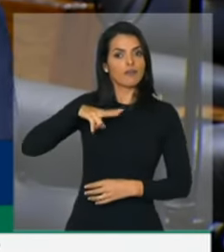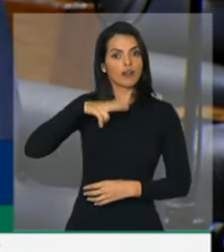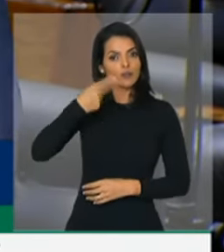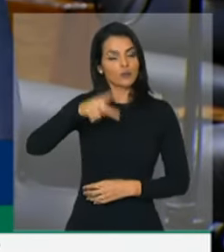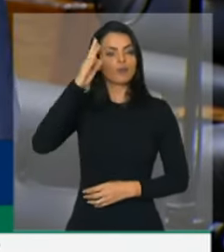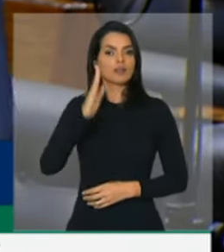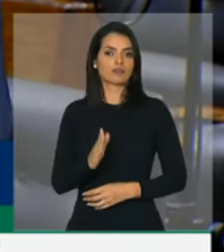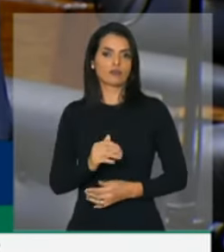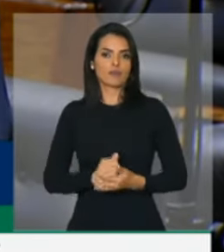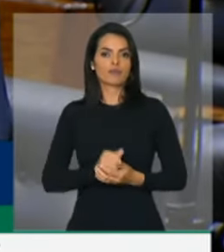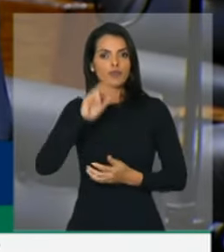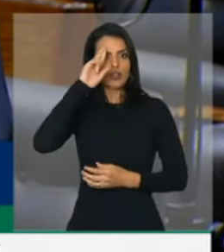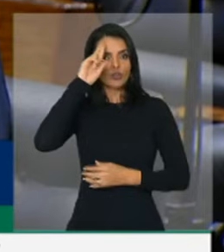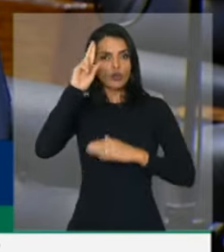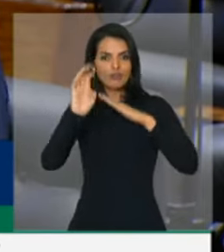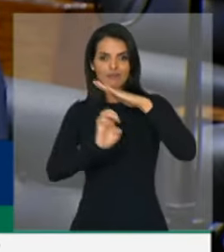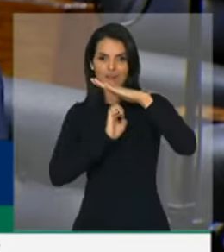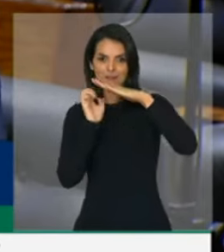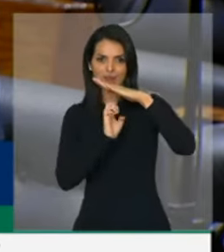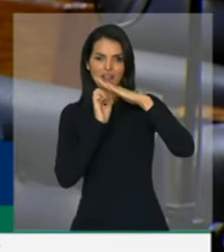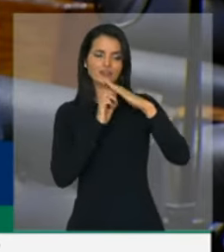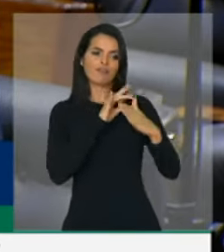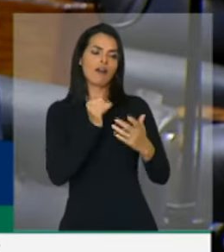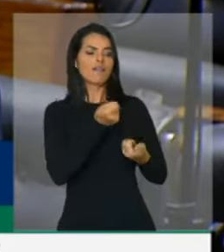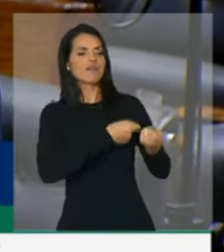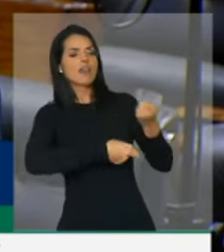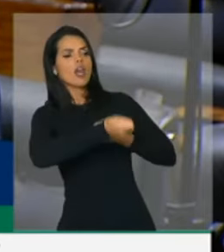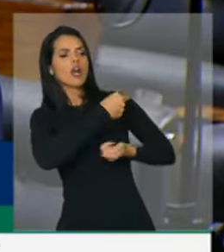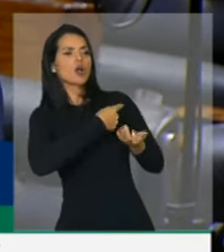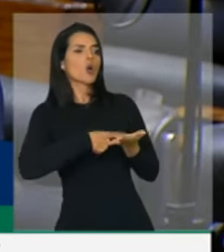NEGOCIAR ISSO? COM AS ENTIDADES PRIVADAS, HOSPITAIS PRIVADOS, ELES SABEMOS DESSES VALORES, ALÉM DO MAIS, EU